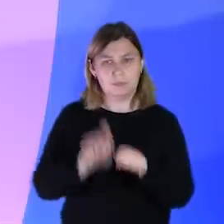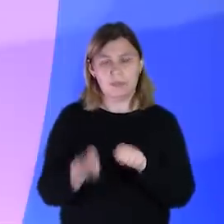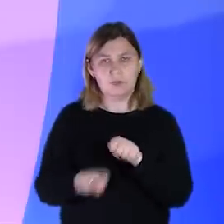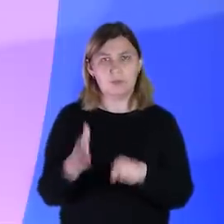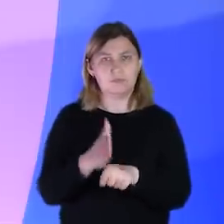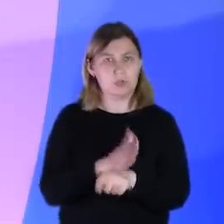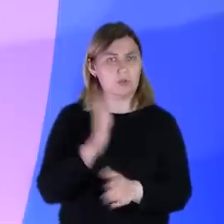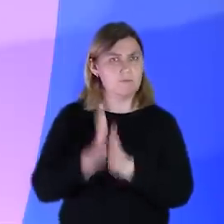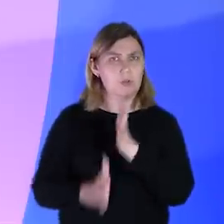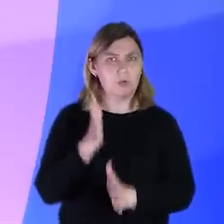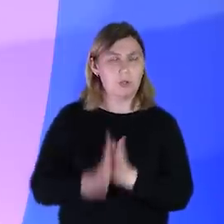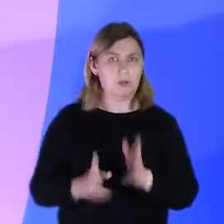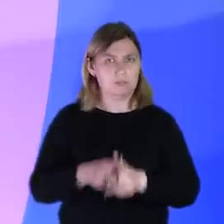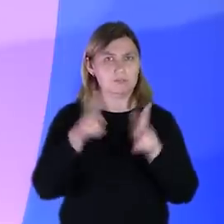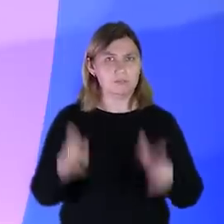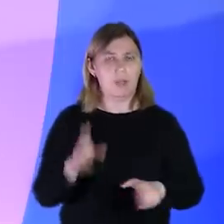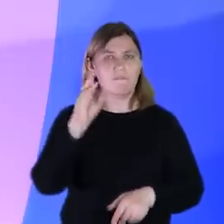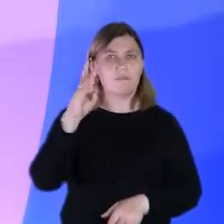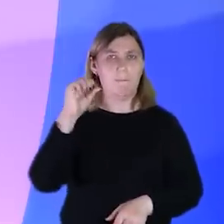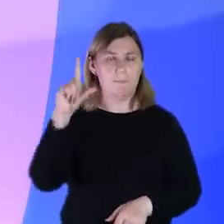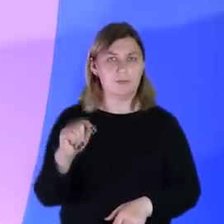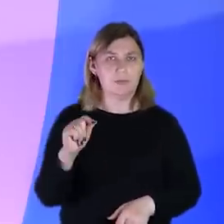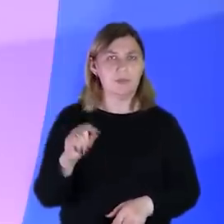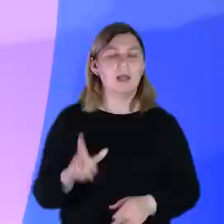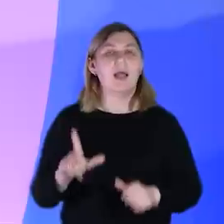sprawdza się w okresie zwiadu WOP-u tak naprawdę. Ale to nie